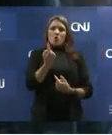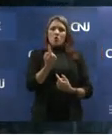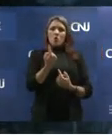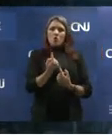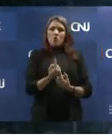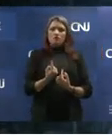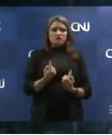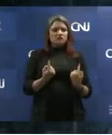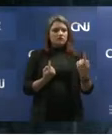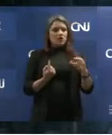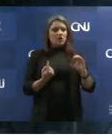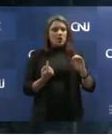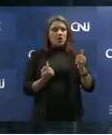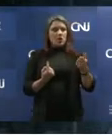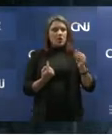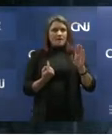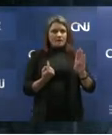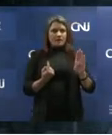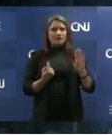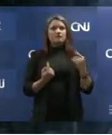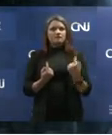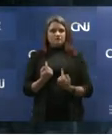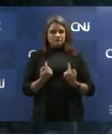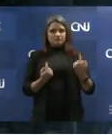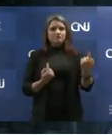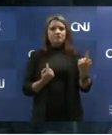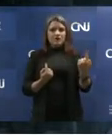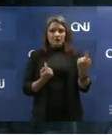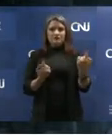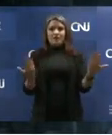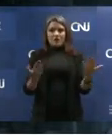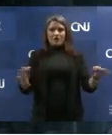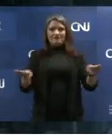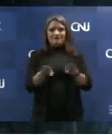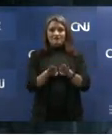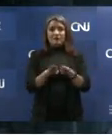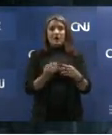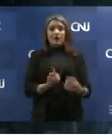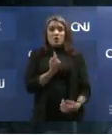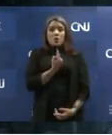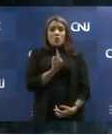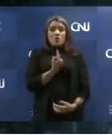Claro, a vaga que ia tornar par e a outra vaga deveria ir para o Ministério Público.